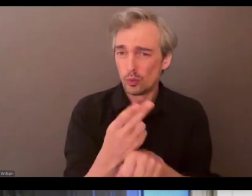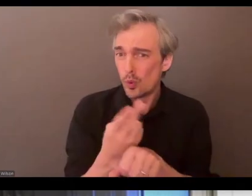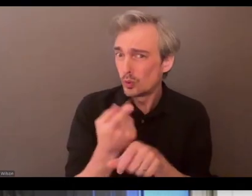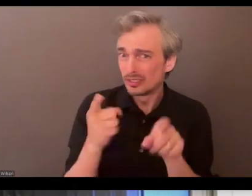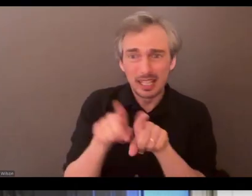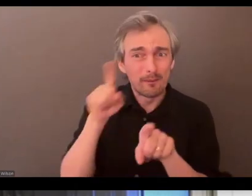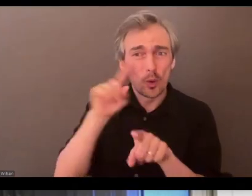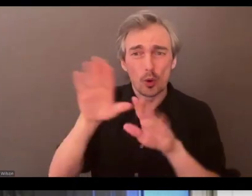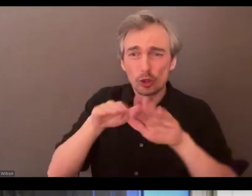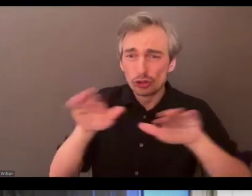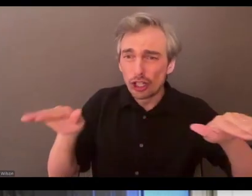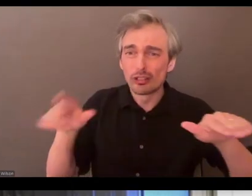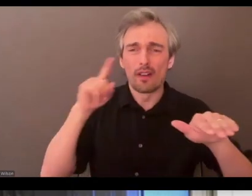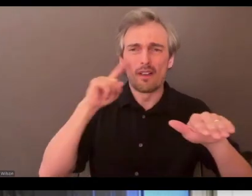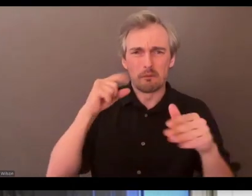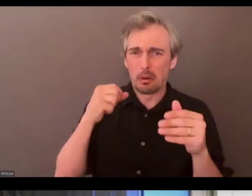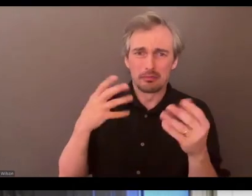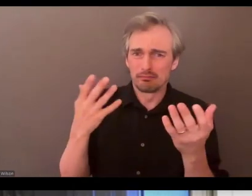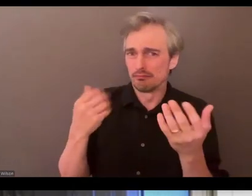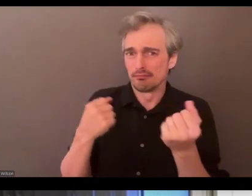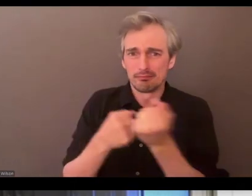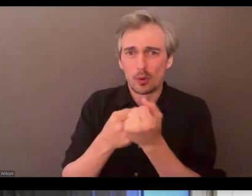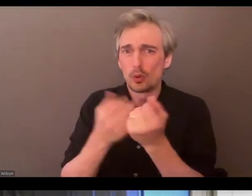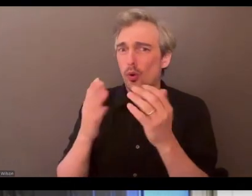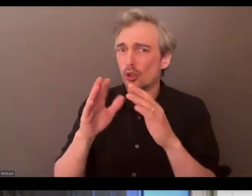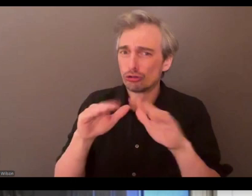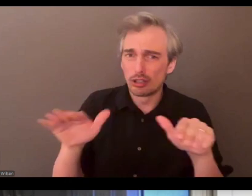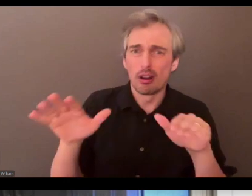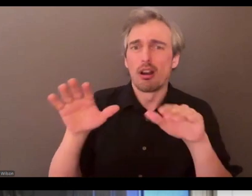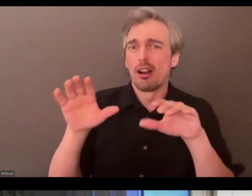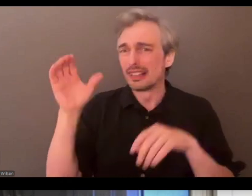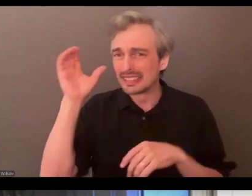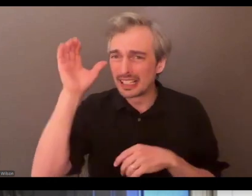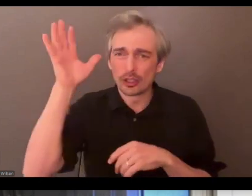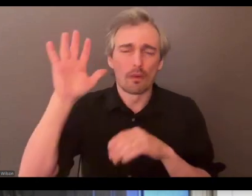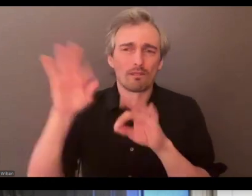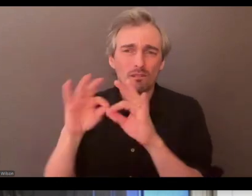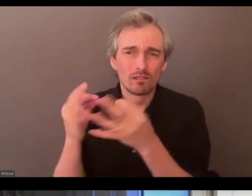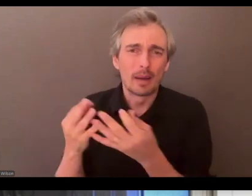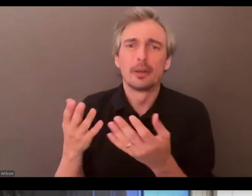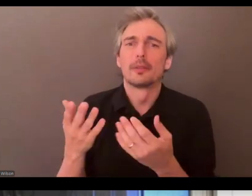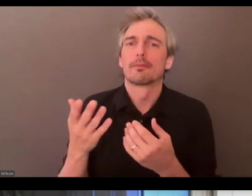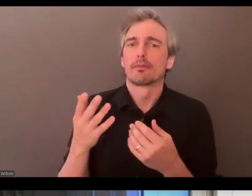子供に読み方を教えるとき、私たちは「予測可能なテキスト」と呼ばれるものから始めます。